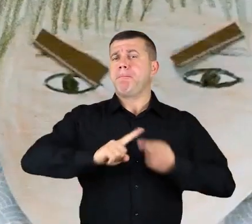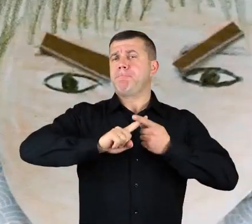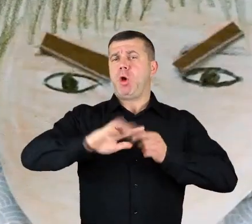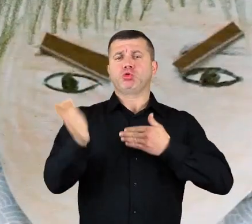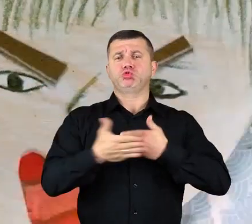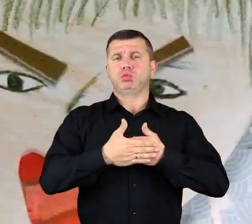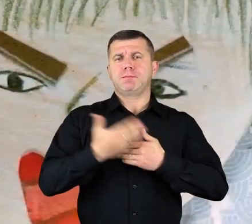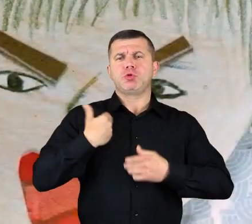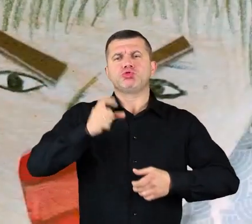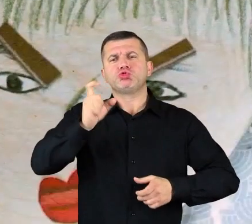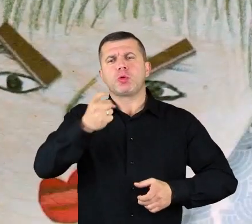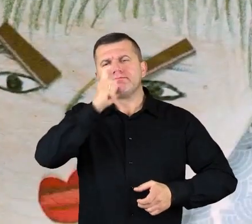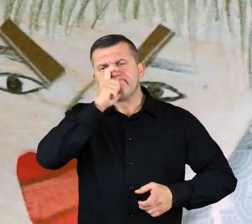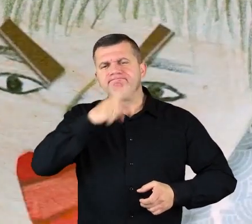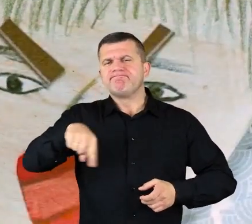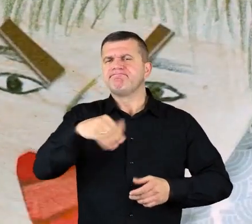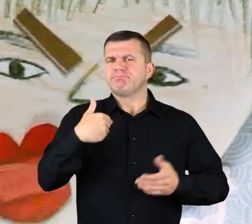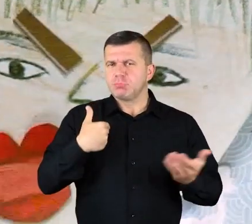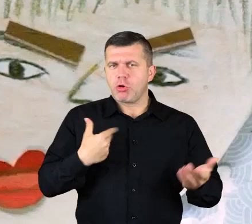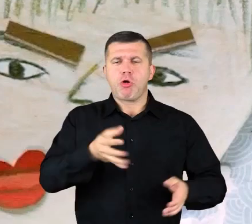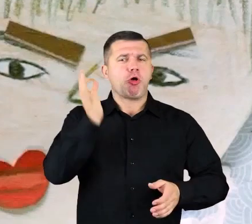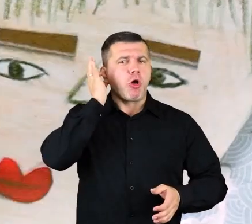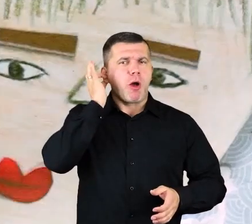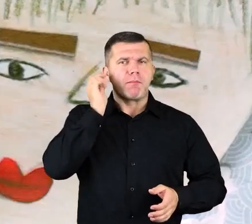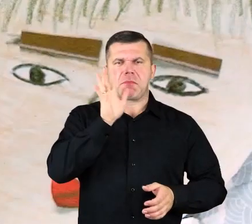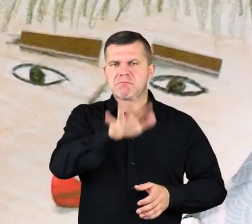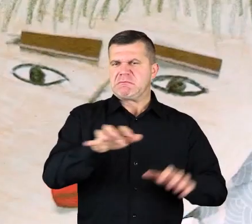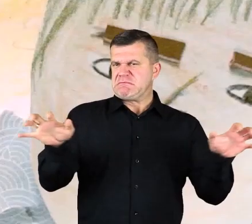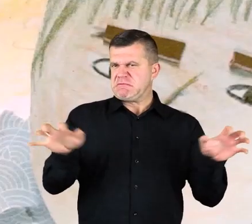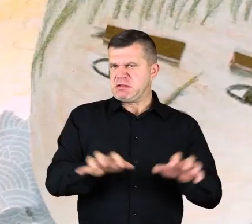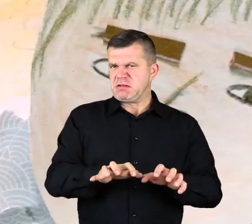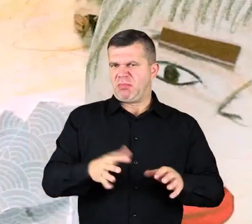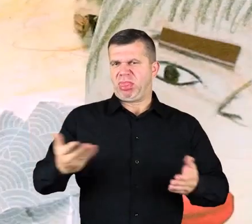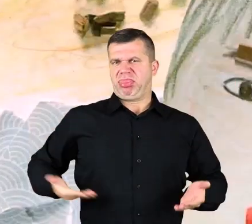zaczęło się coś w ich związku psuć. I kobieta stała się chciwa i próżna.